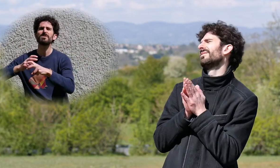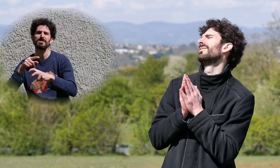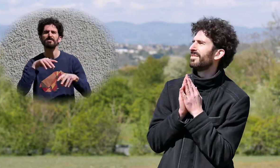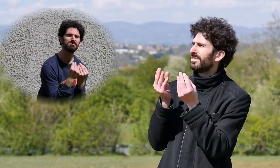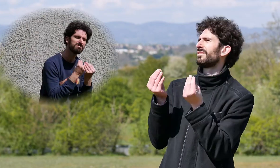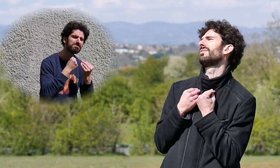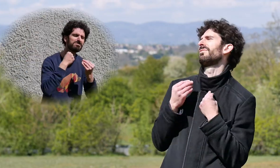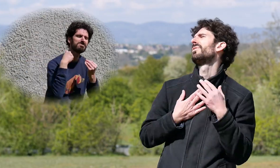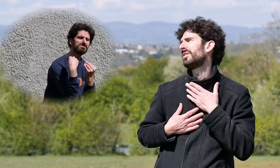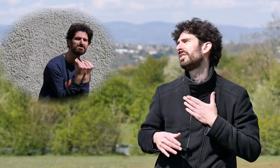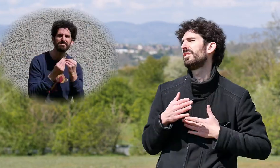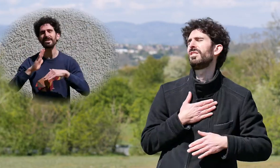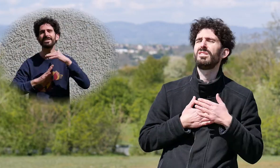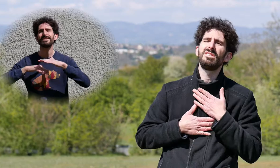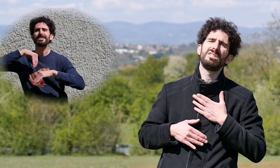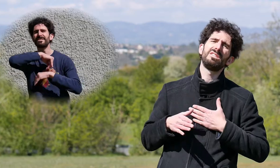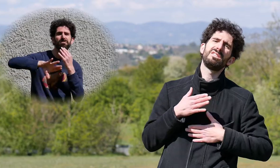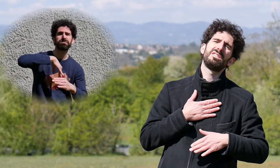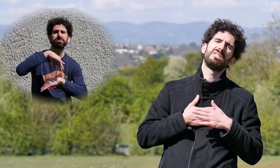Pitié, tu me fatigues.